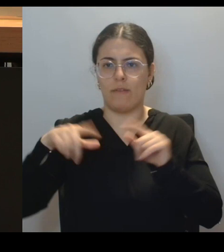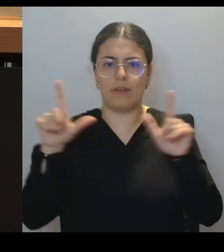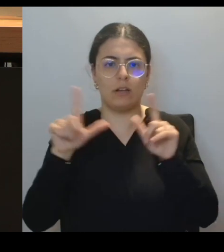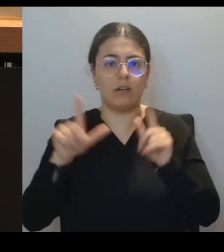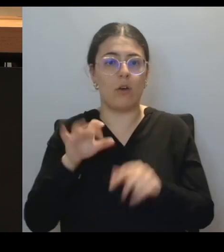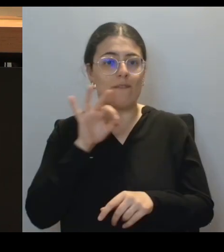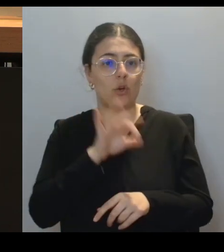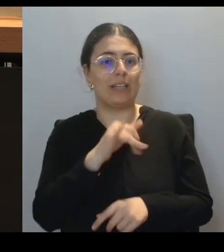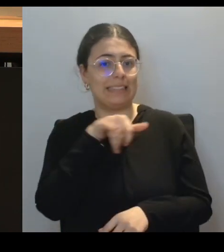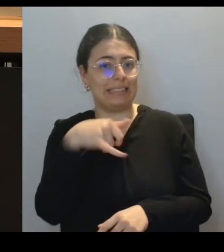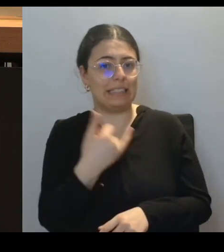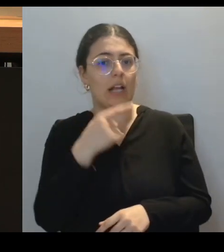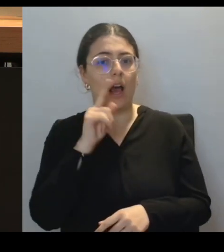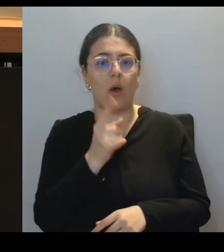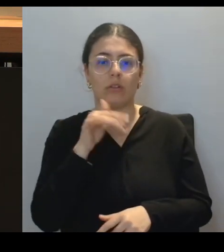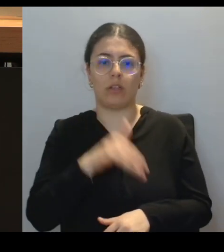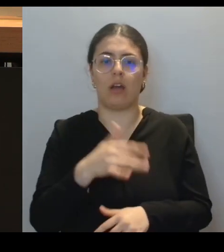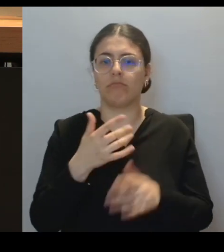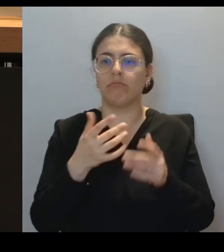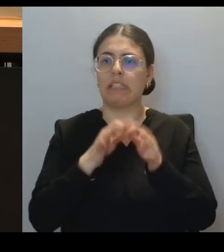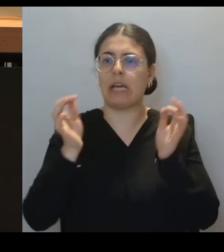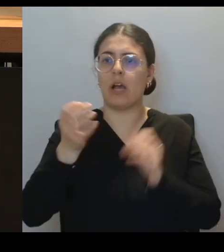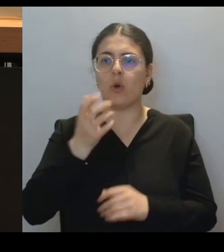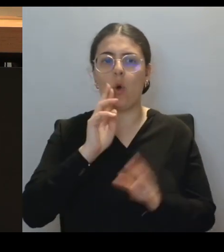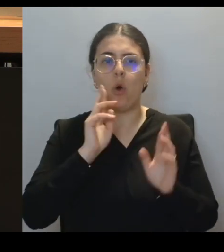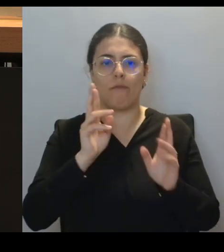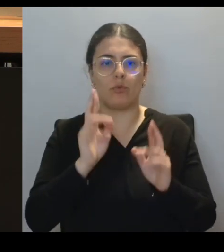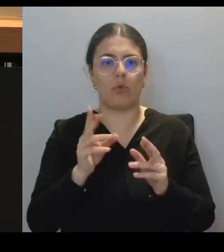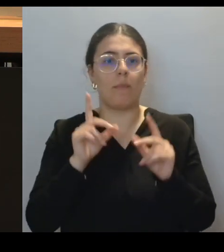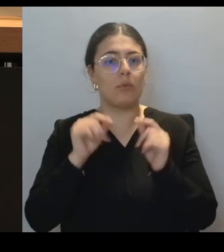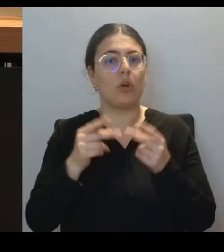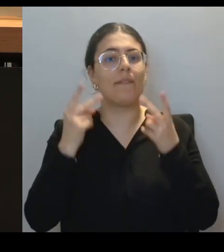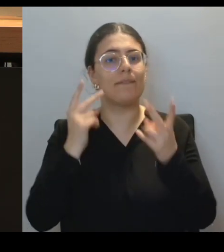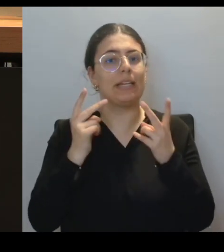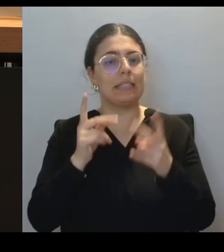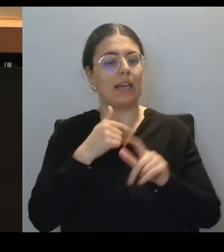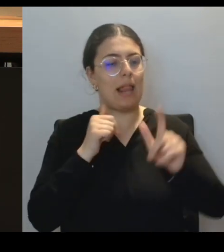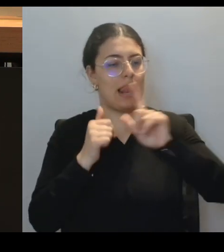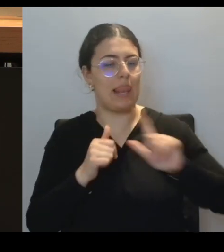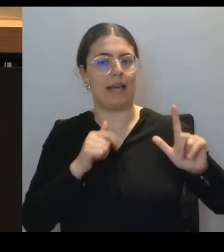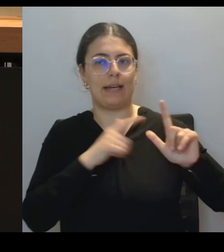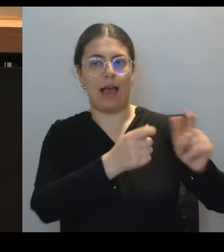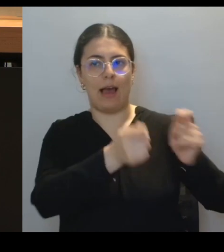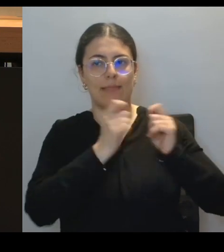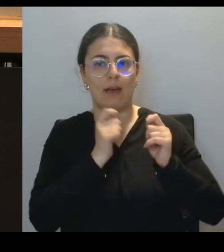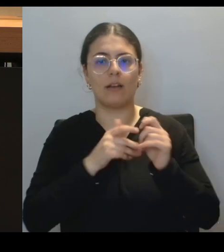dem Antrag der Linken beschließen Stoppt die Abschiebungen von Jesidinnen und ich erkläre ihnen warum.